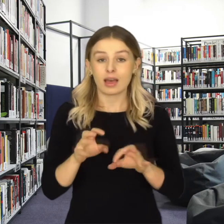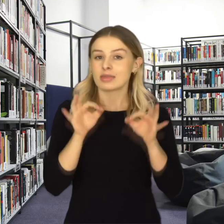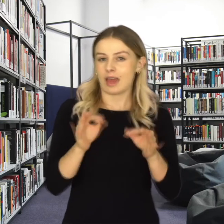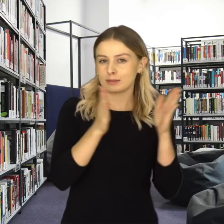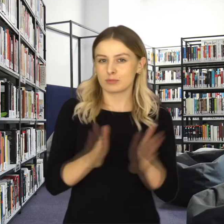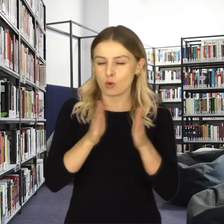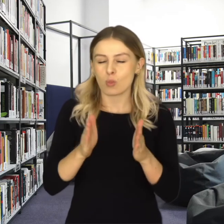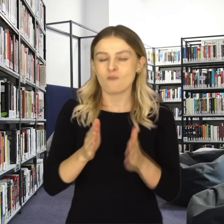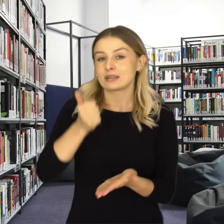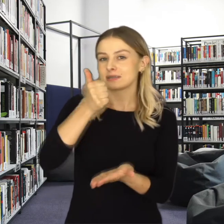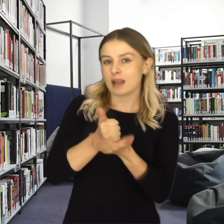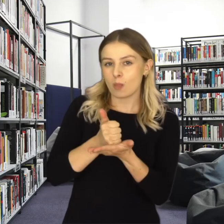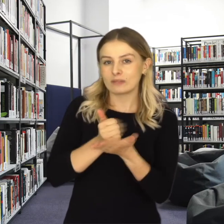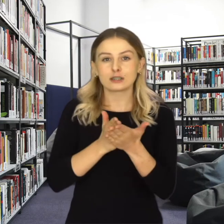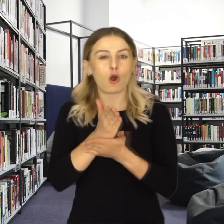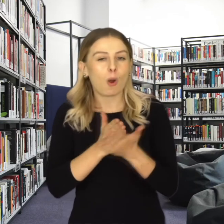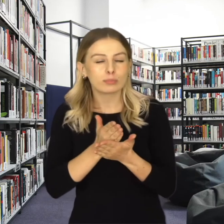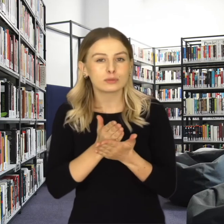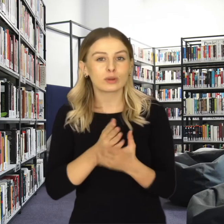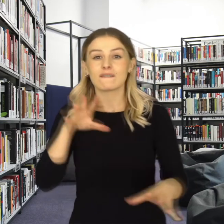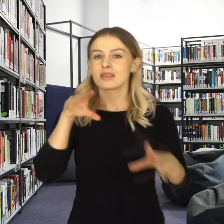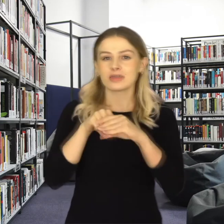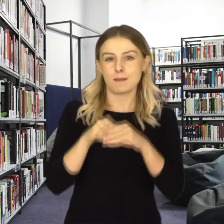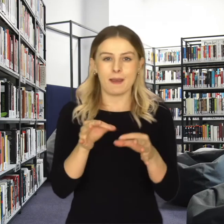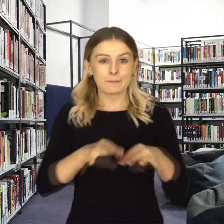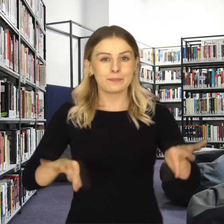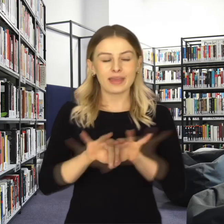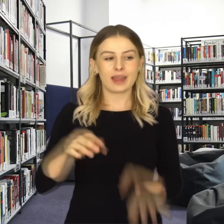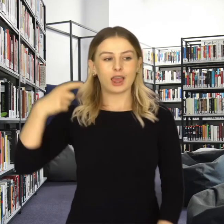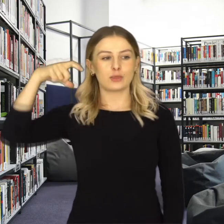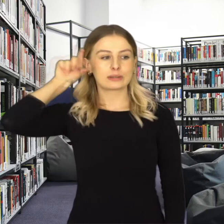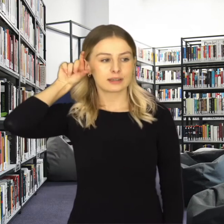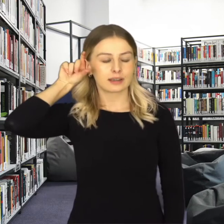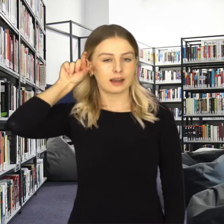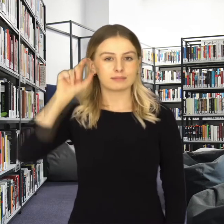Przygotowujemy stanowisko obsługi wyposażone w pętlę indukcyjną.